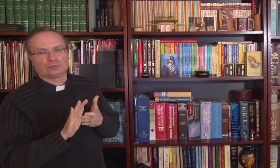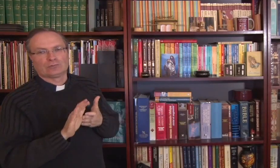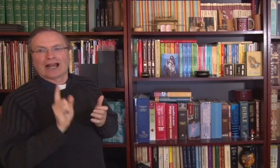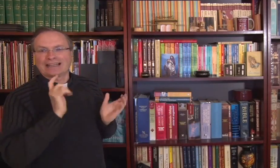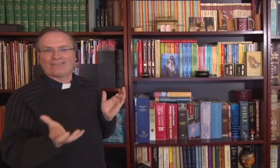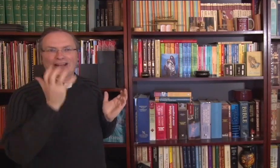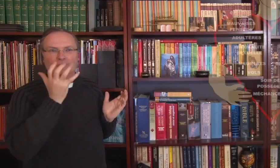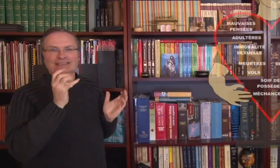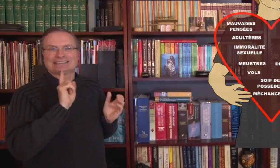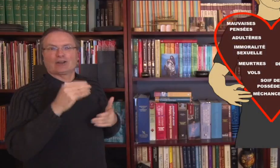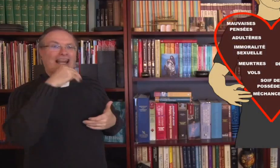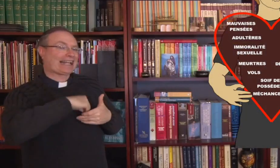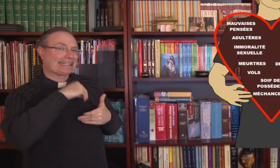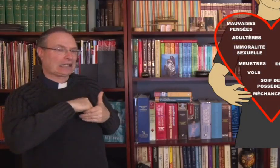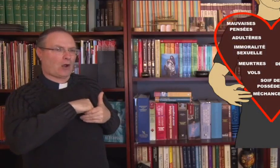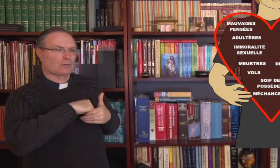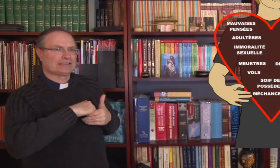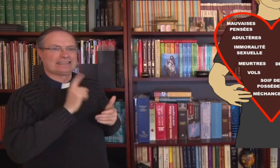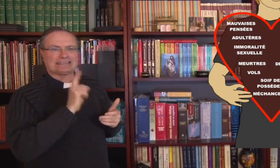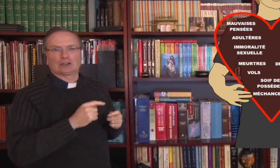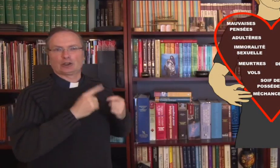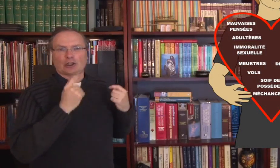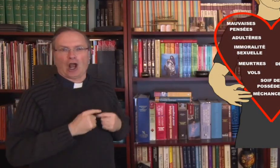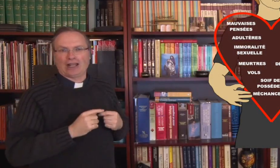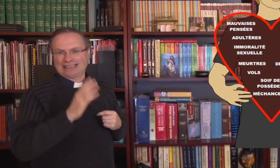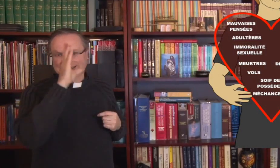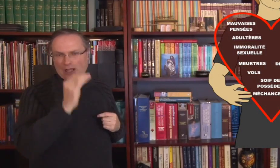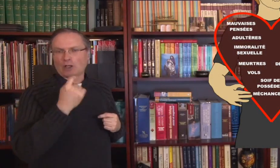En effet, c’est de l’intérieur, c’est du cœur des hommes